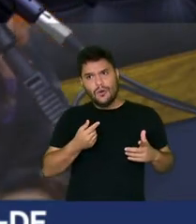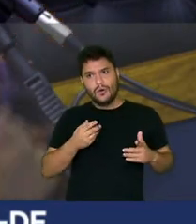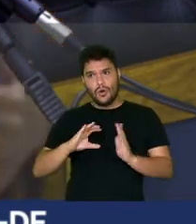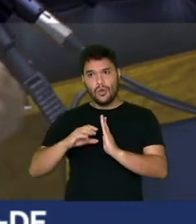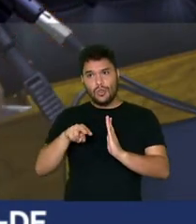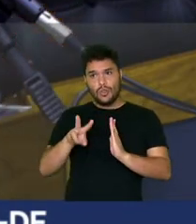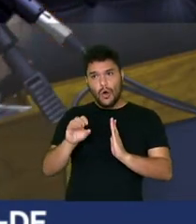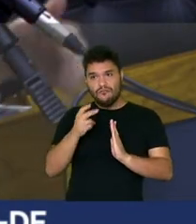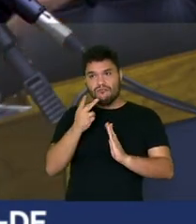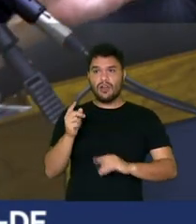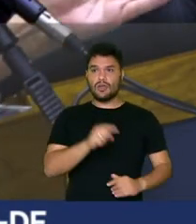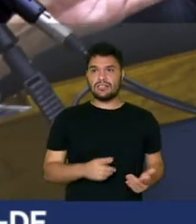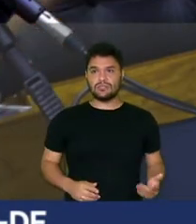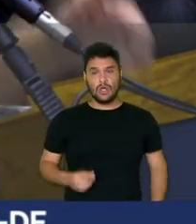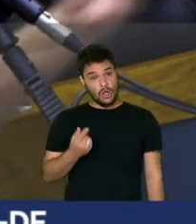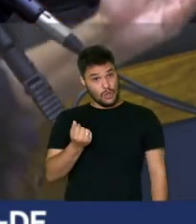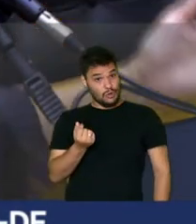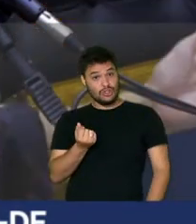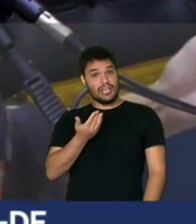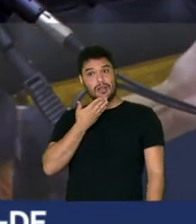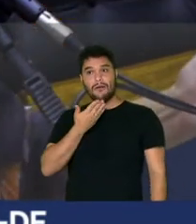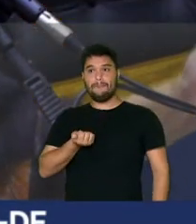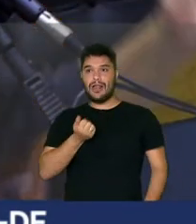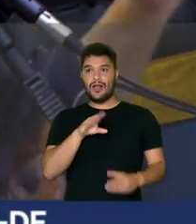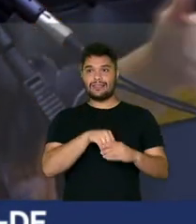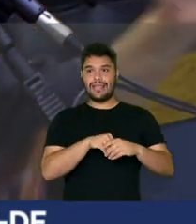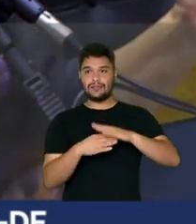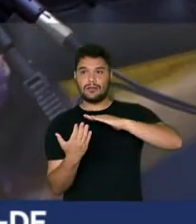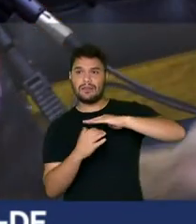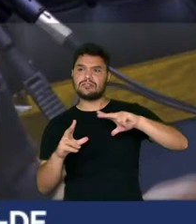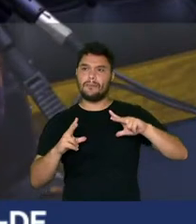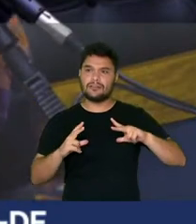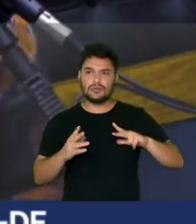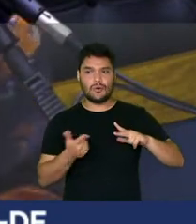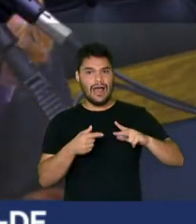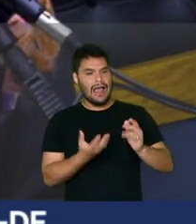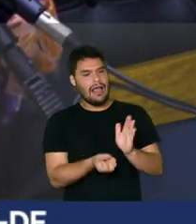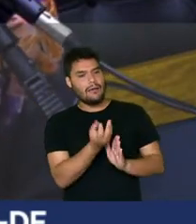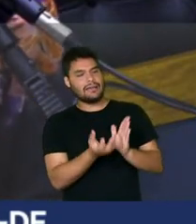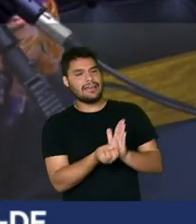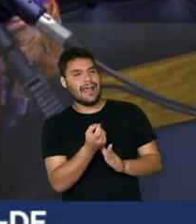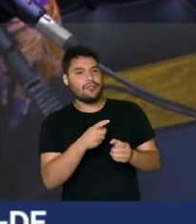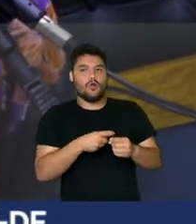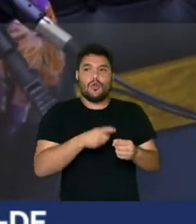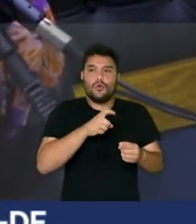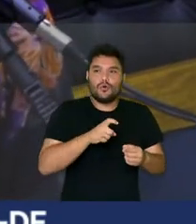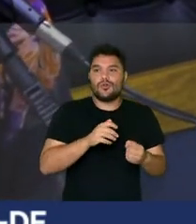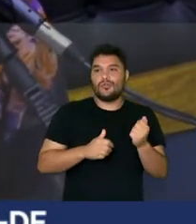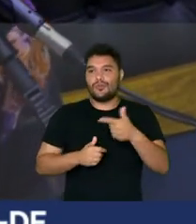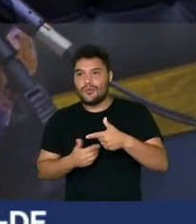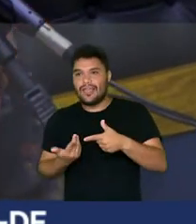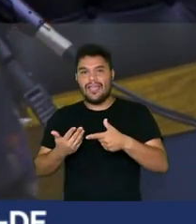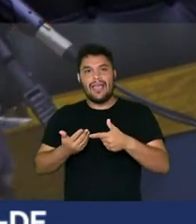PRIVADA. FOI ISSO QUE FOI DITO AQUI PELO REPRESENTANTE DO NOVO, QUE O DINHEIRO FICA MELHOR NO INICIATIVA PRIVADA, GERANDO LUCRO DO QUE DAS POLÍTICAS PÚBLICAS DE SAÚ